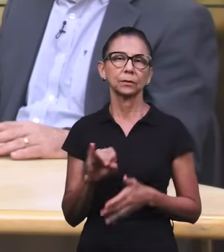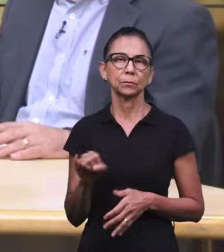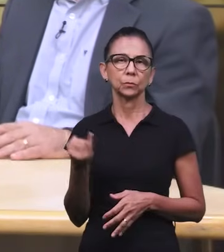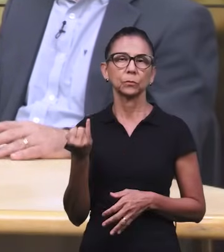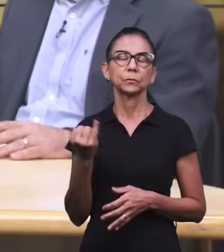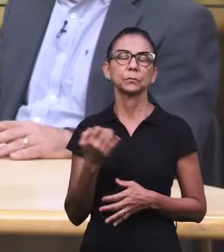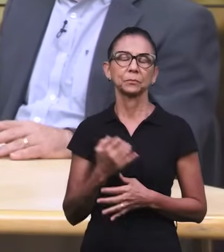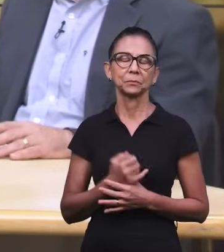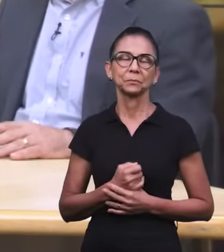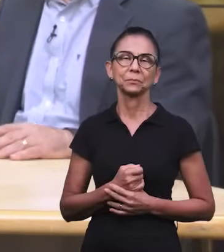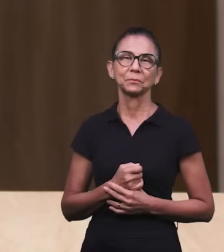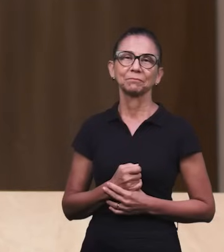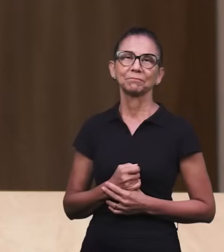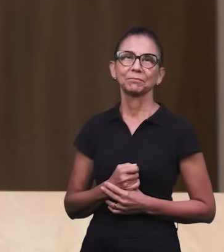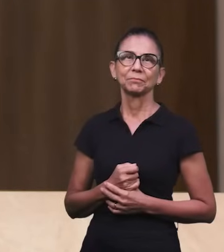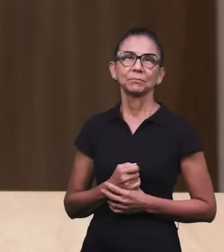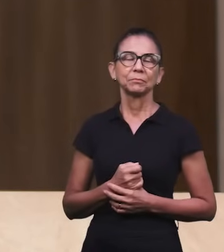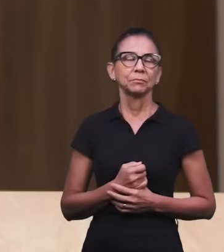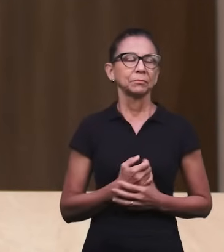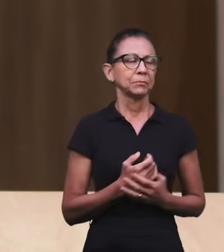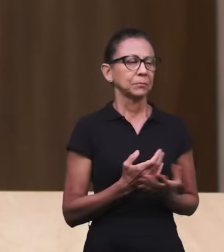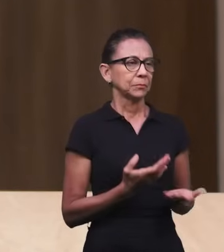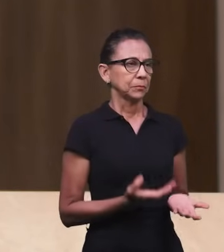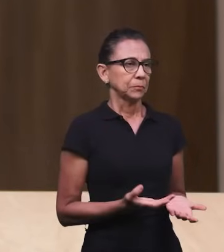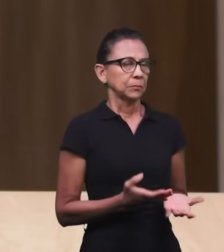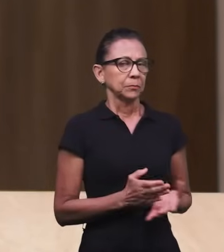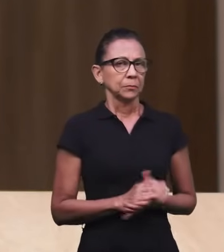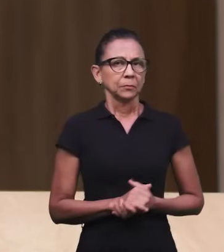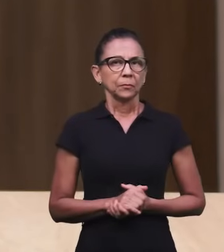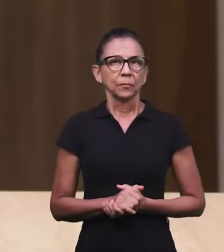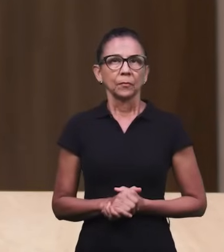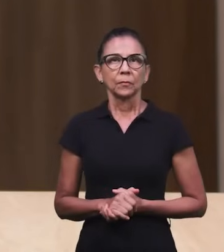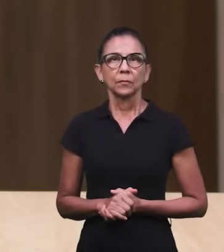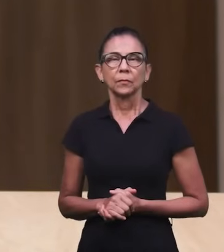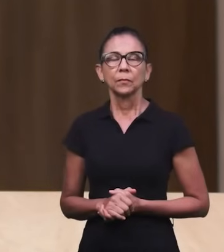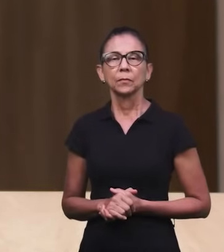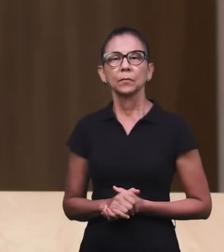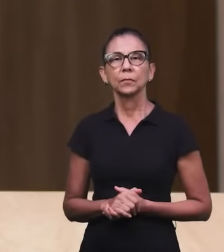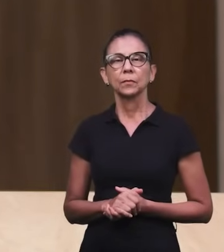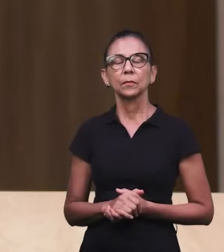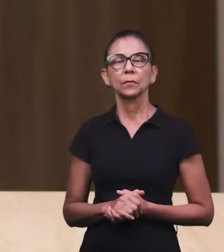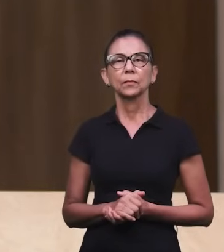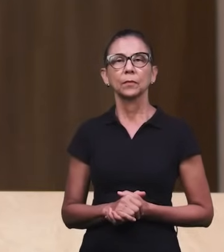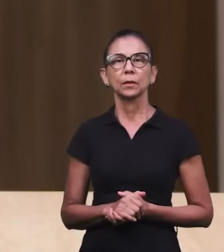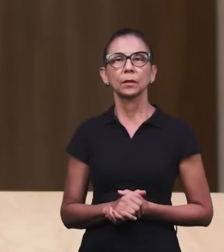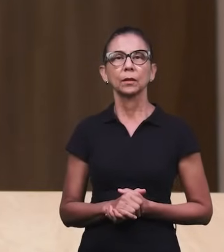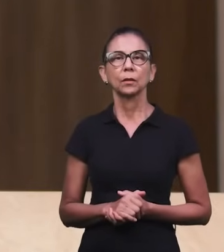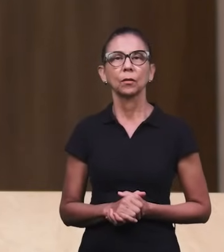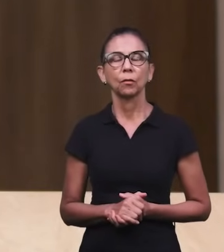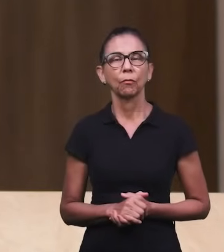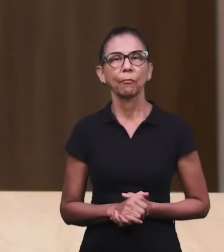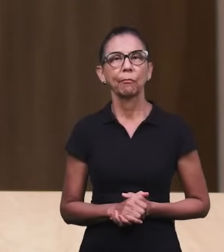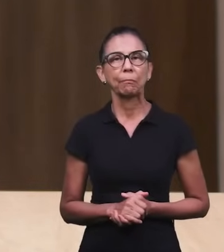bem Gilson a o abordagem nós vamos fazer aqui em relação à família em relação a aquilo que